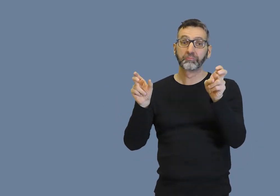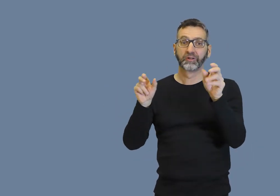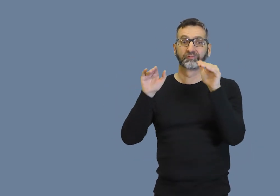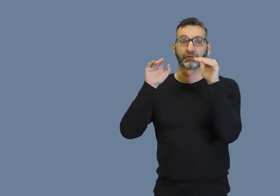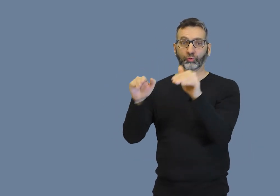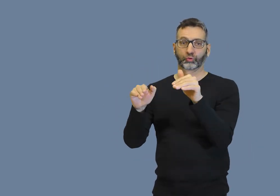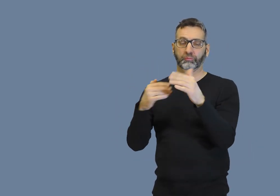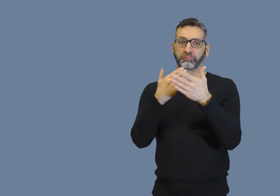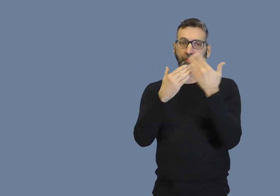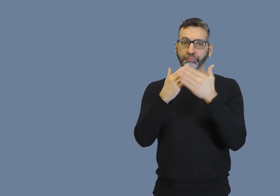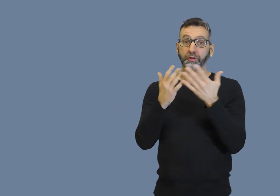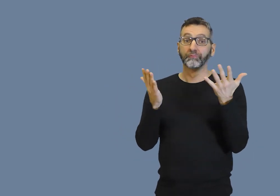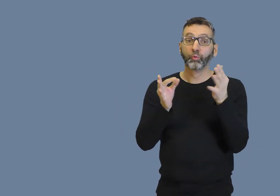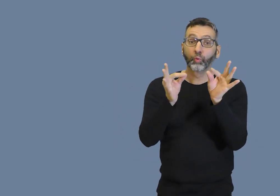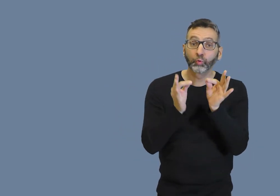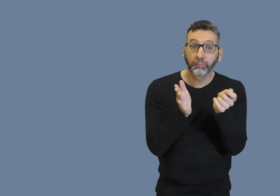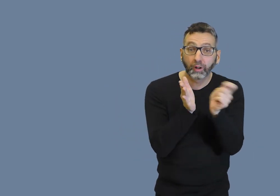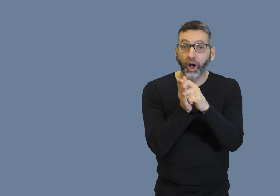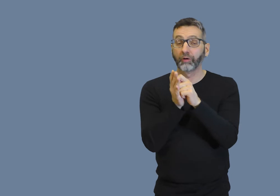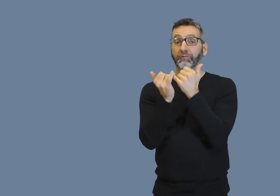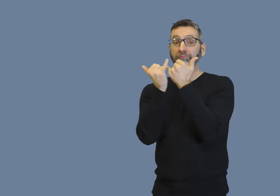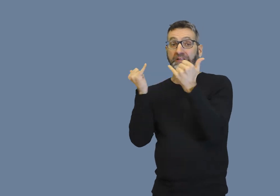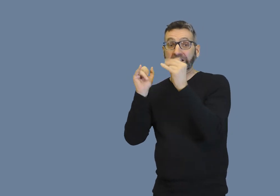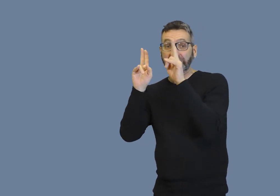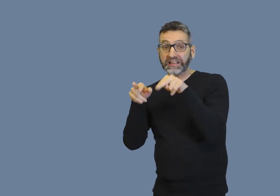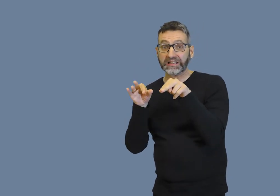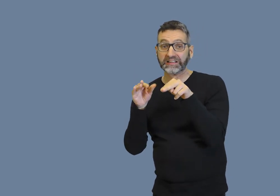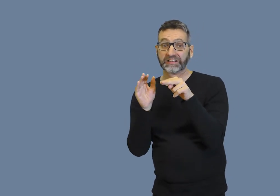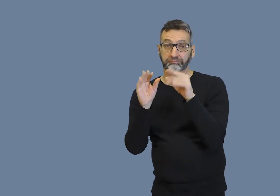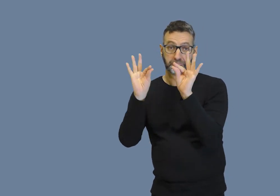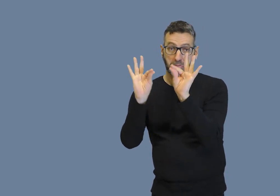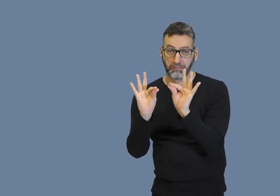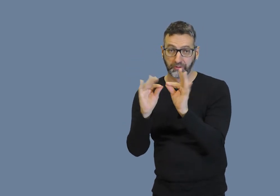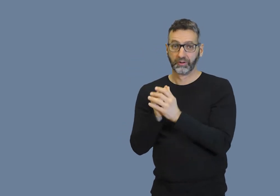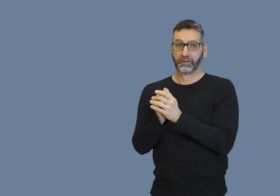zB. Wo kann man Kondome kaufen? Wie zieht man Kondome richtig über?